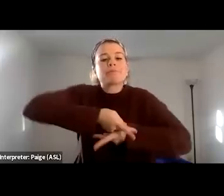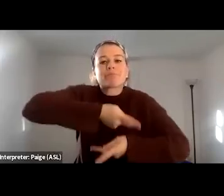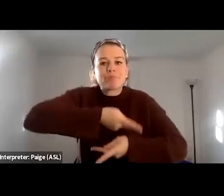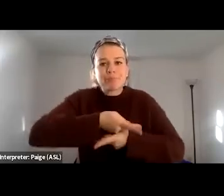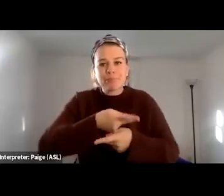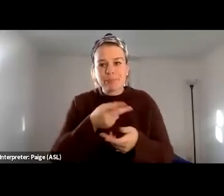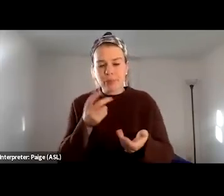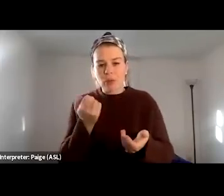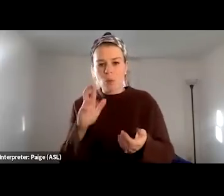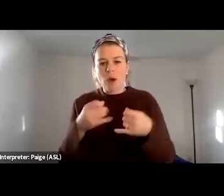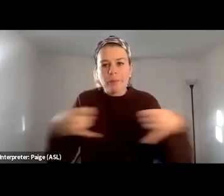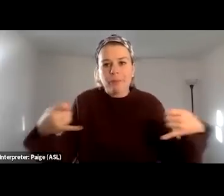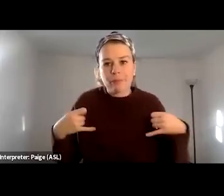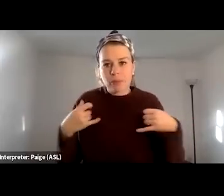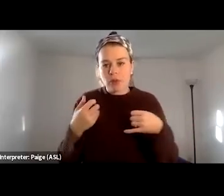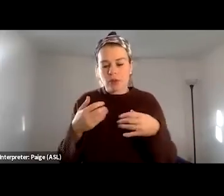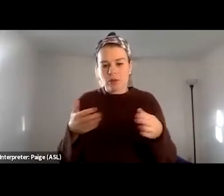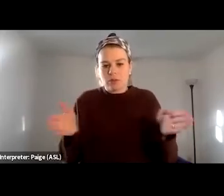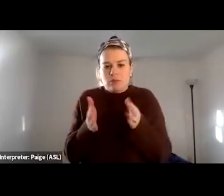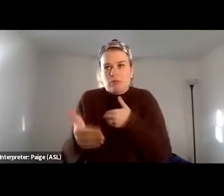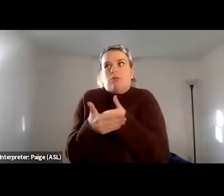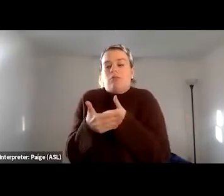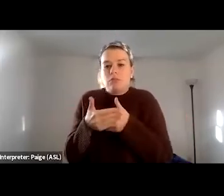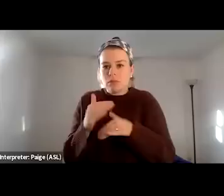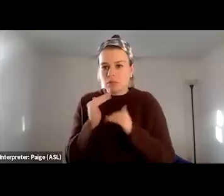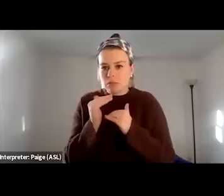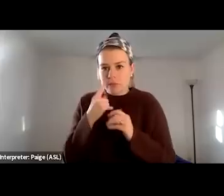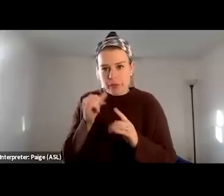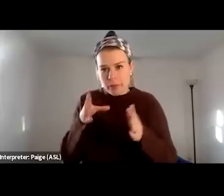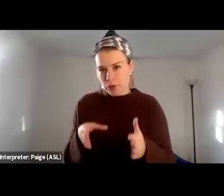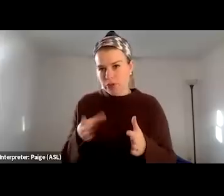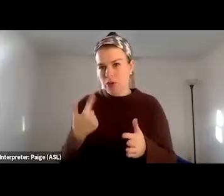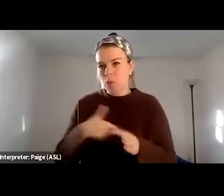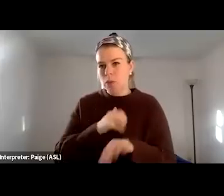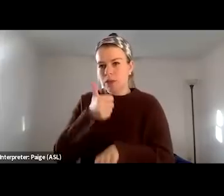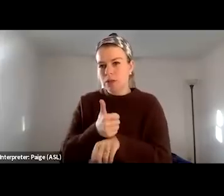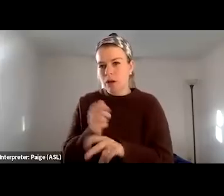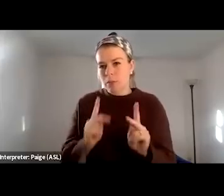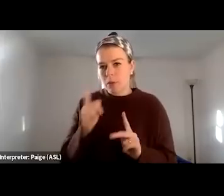que son demasiado estrictas. De esa manera programan a las personas para depender del personal